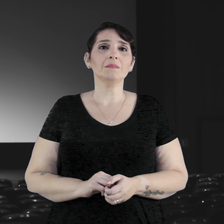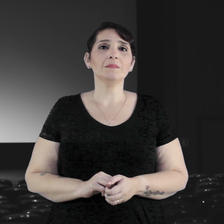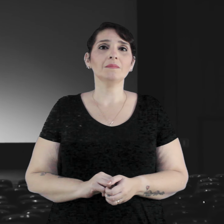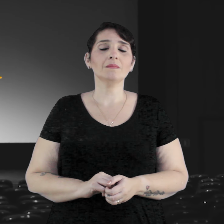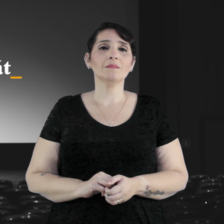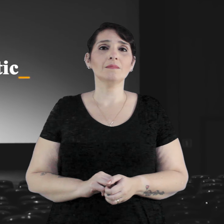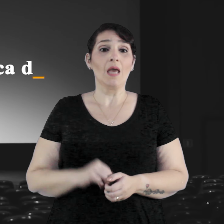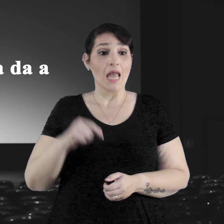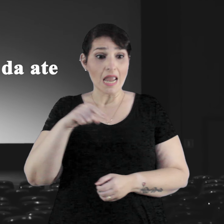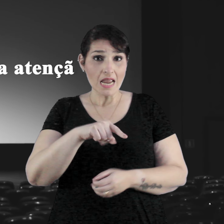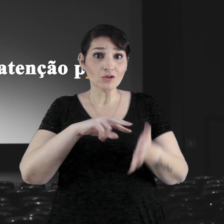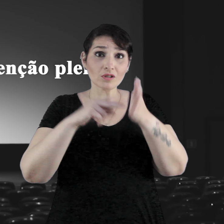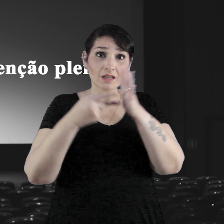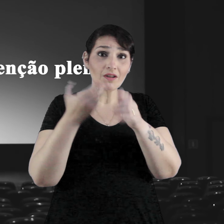Esta é a prática da atenção plena.